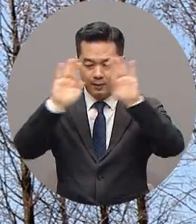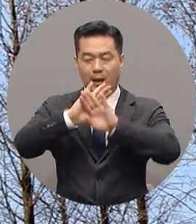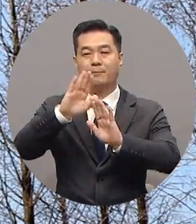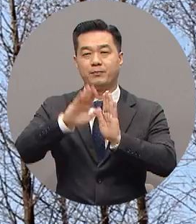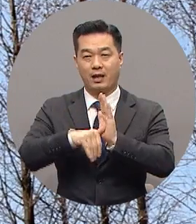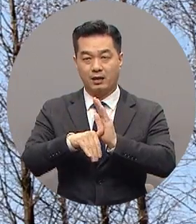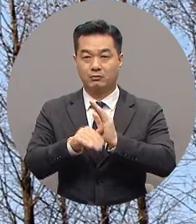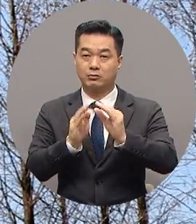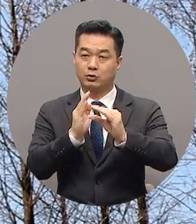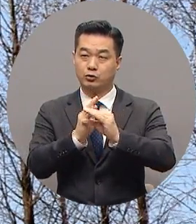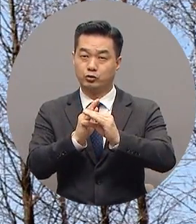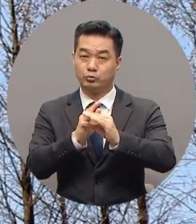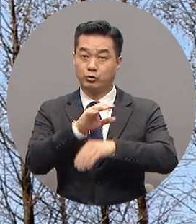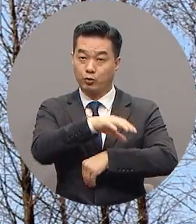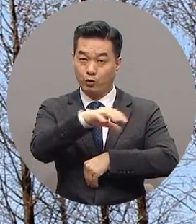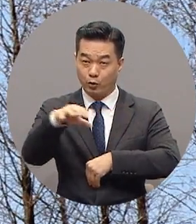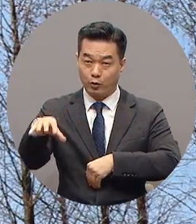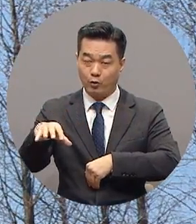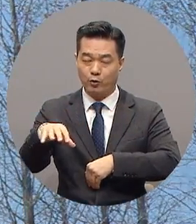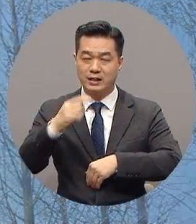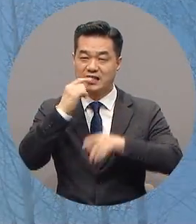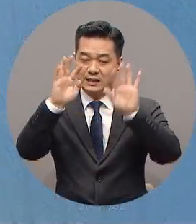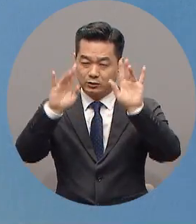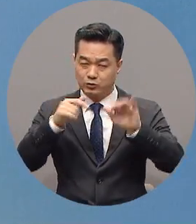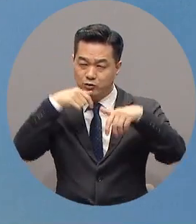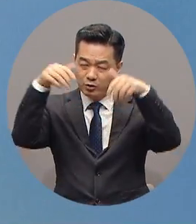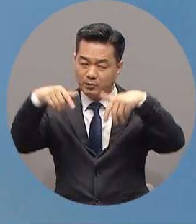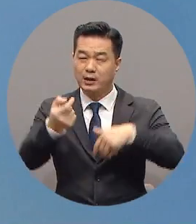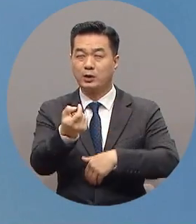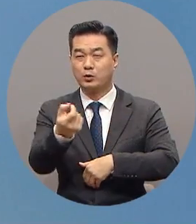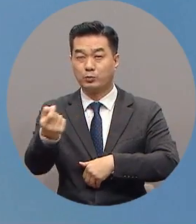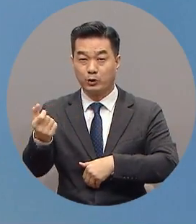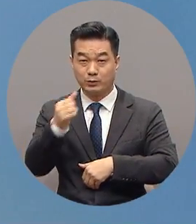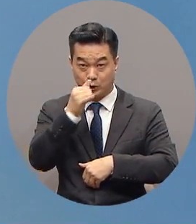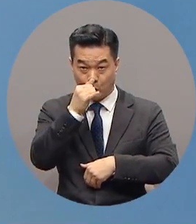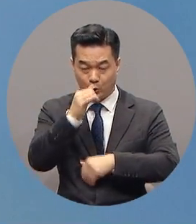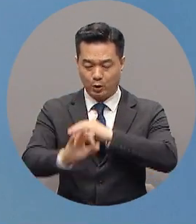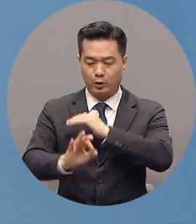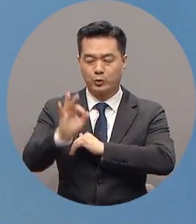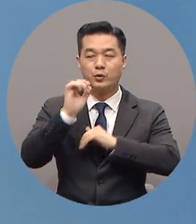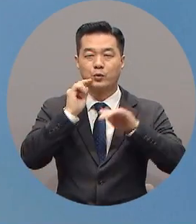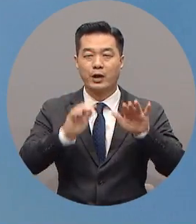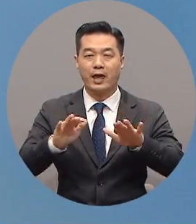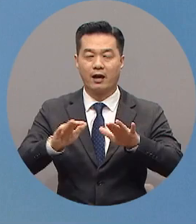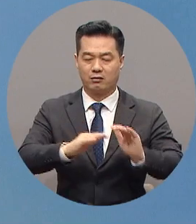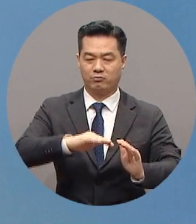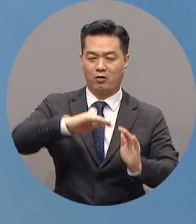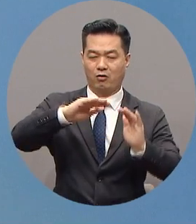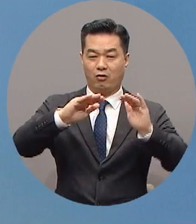밤사이에 중부 지역 곳곳으로는 1cm 안팎의눈이나 비가 조금 내리겠습니다.